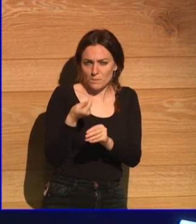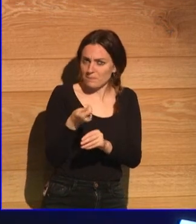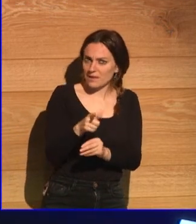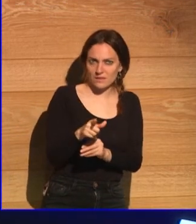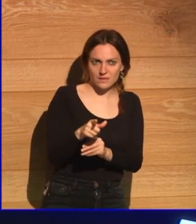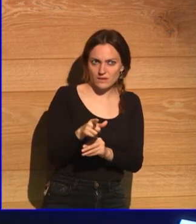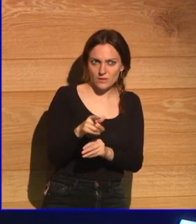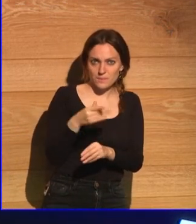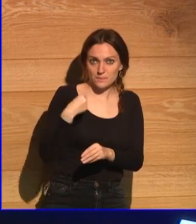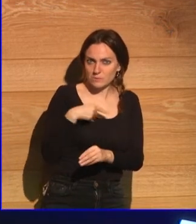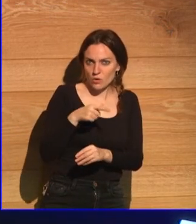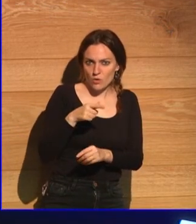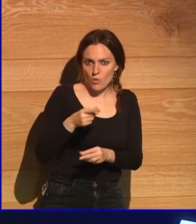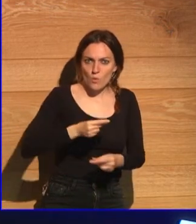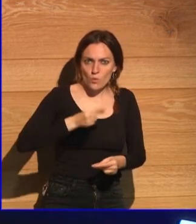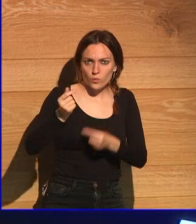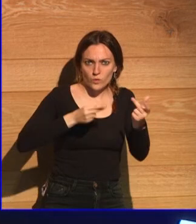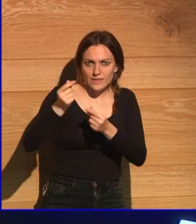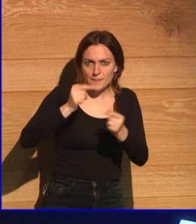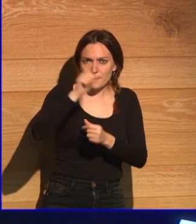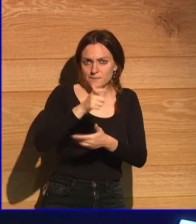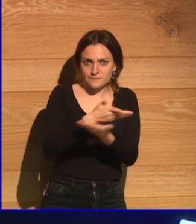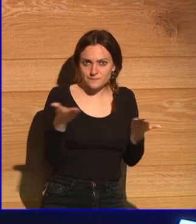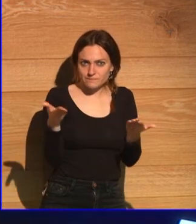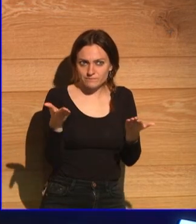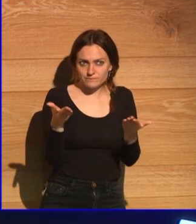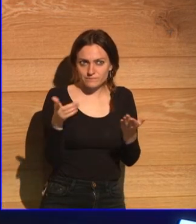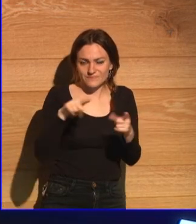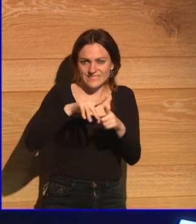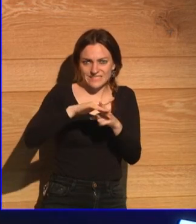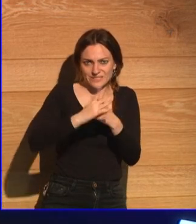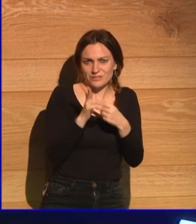la huida de quienes escapaban del horror, del combate,